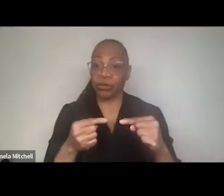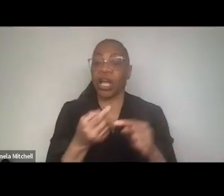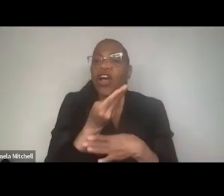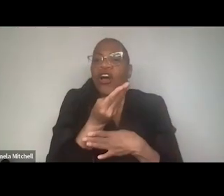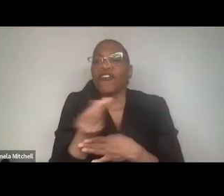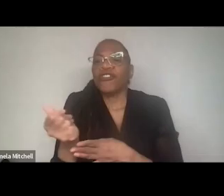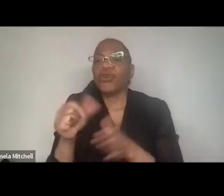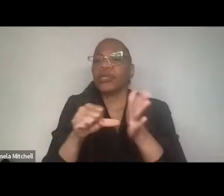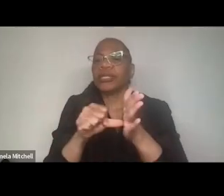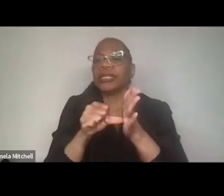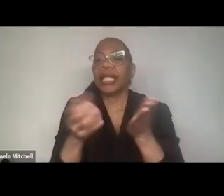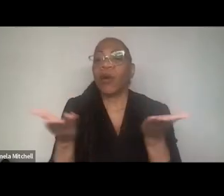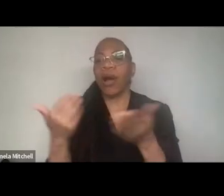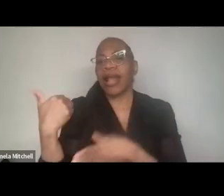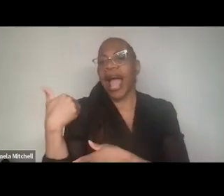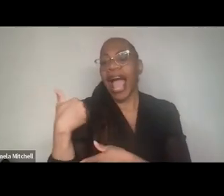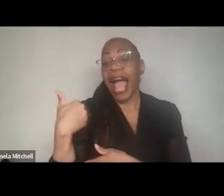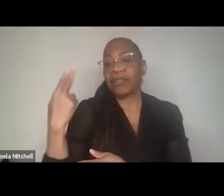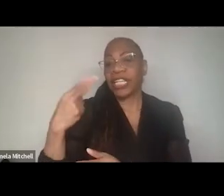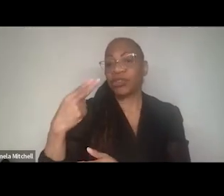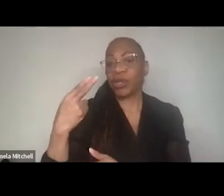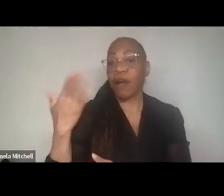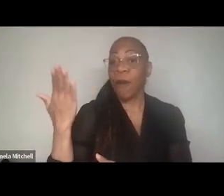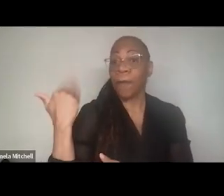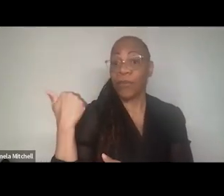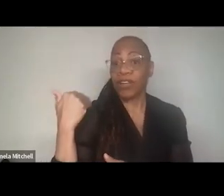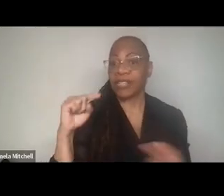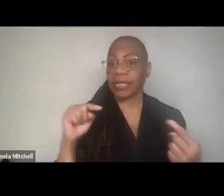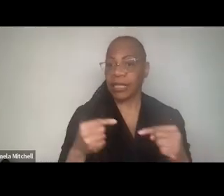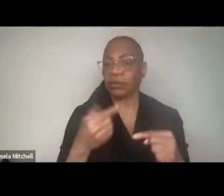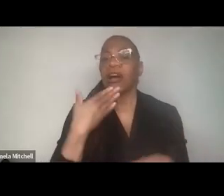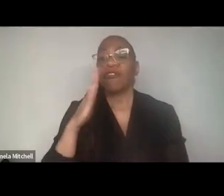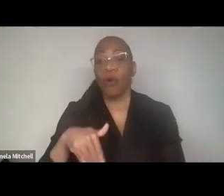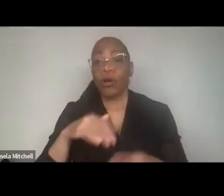son tener un historial de lesiones previas. Desafortunadamente, una vez que hay una lesión cerebral,